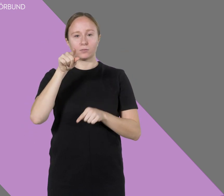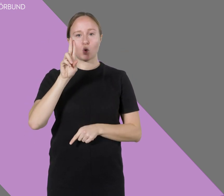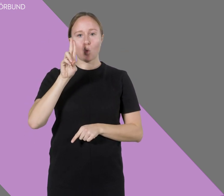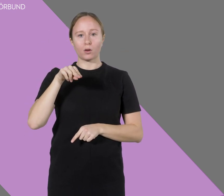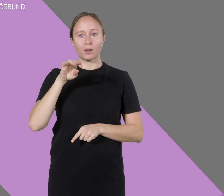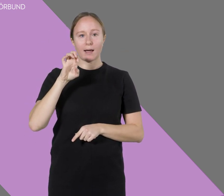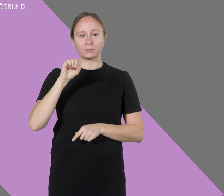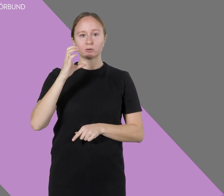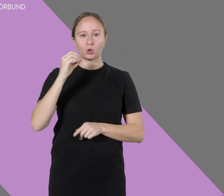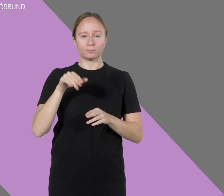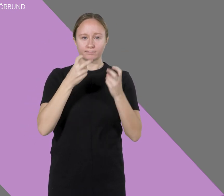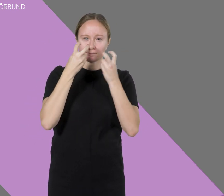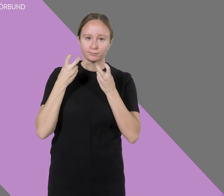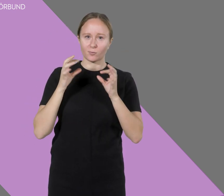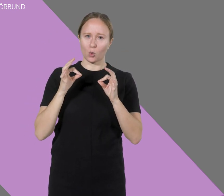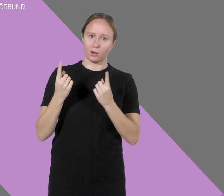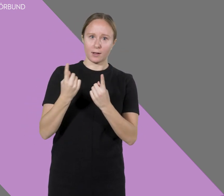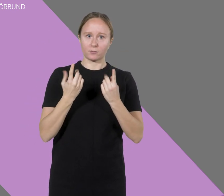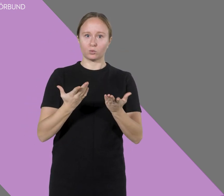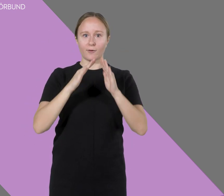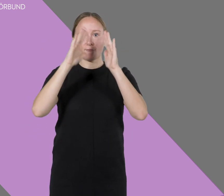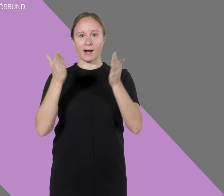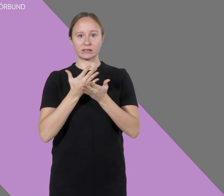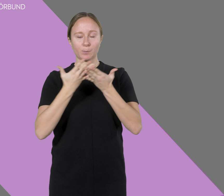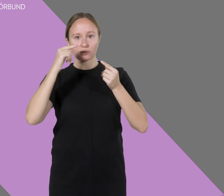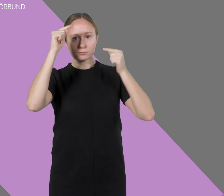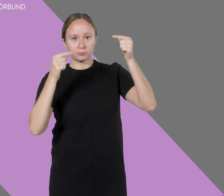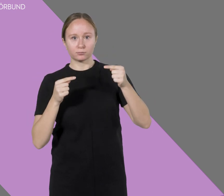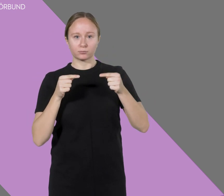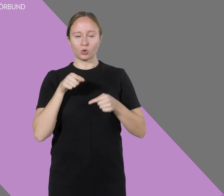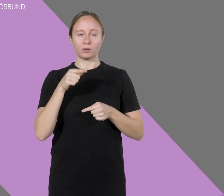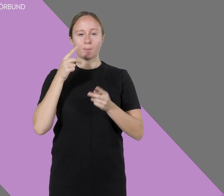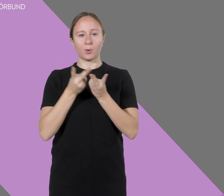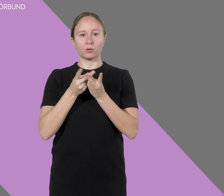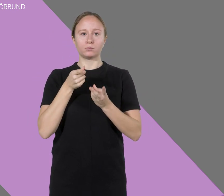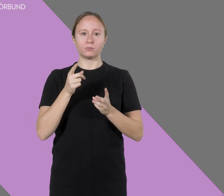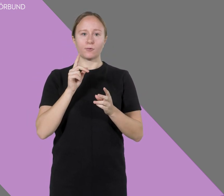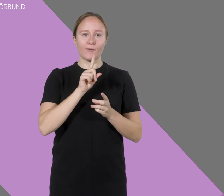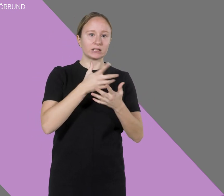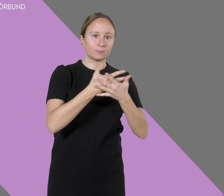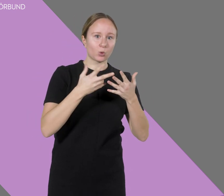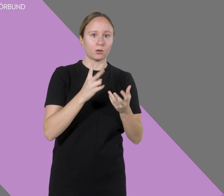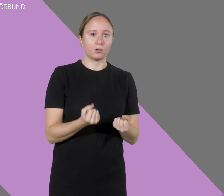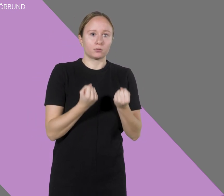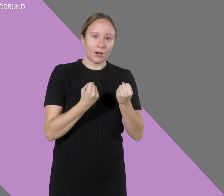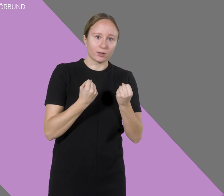där UNESCO utredde nuläget för språken i världen, - det vill säga vilka språk som är livskraftiga -